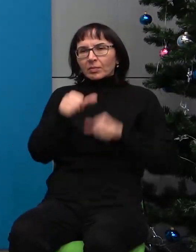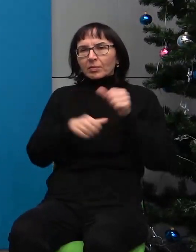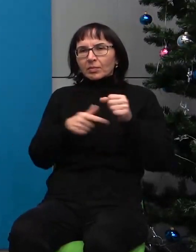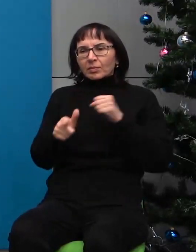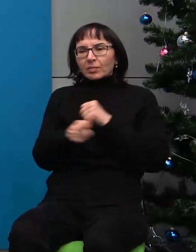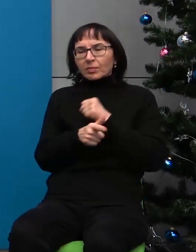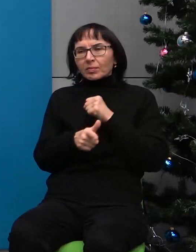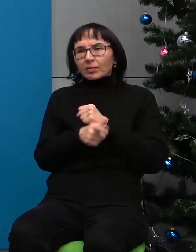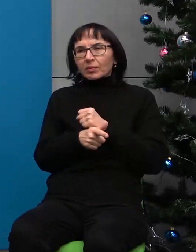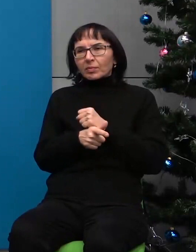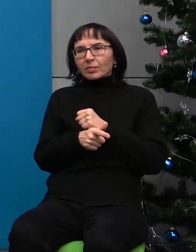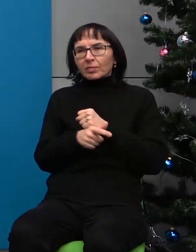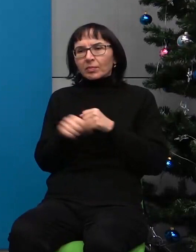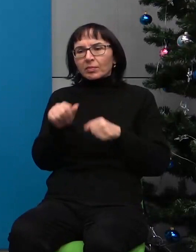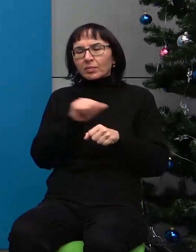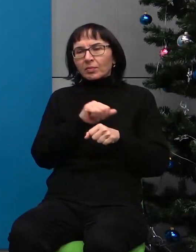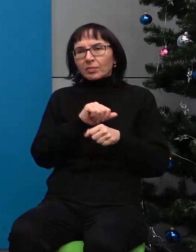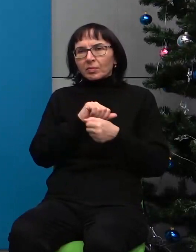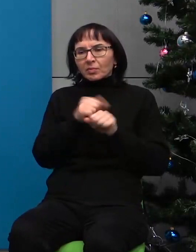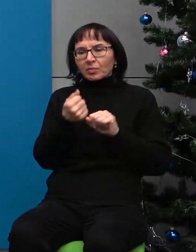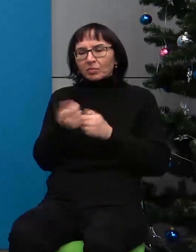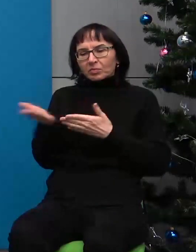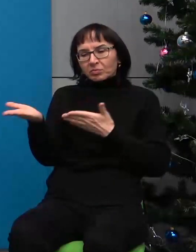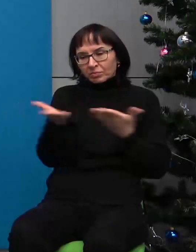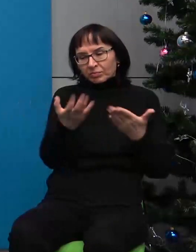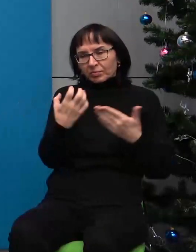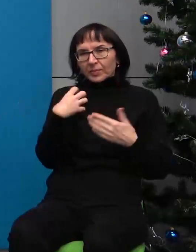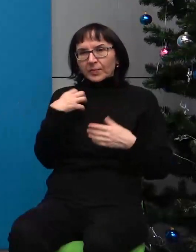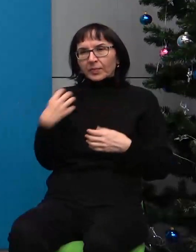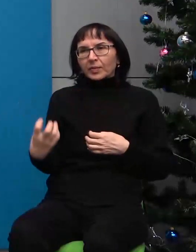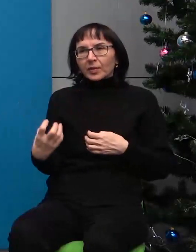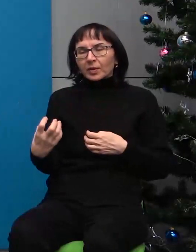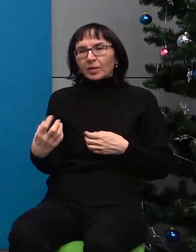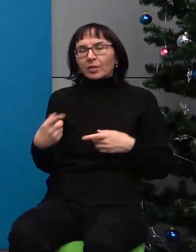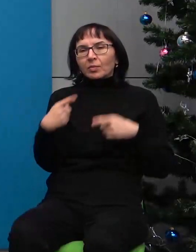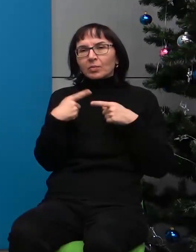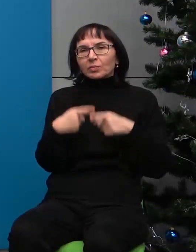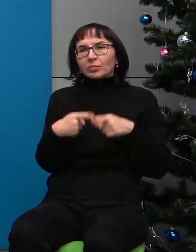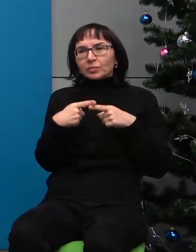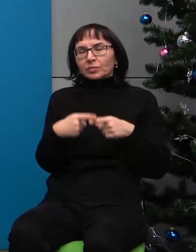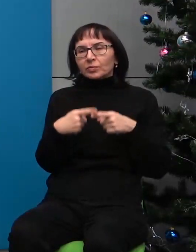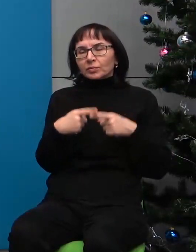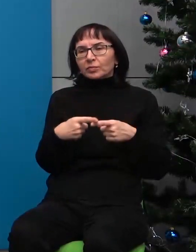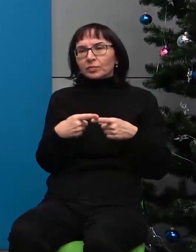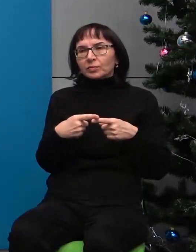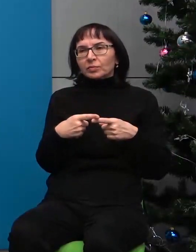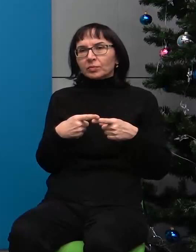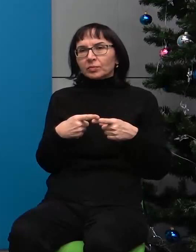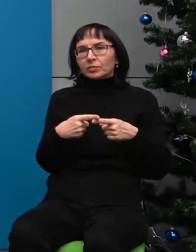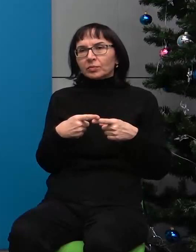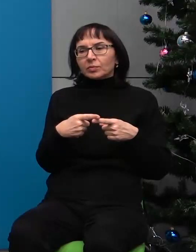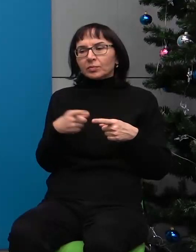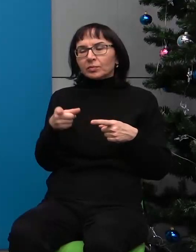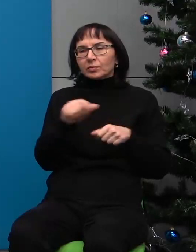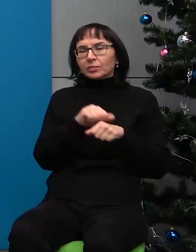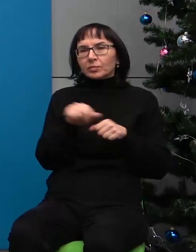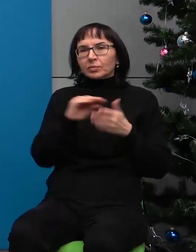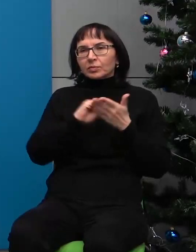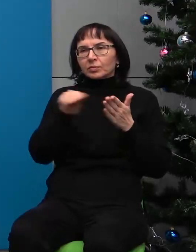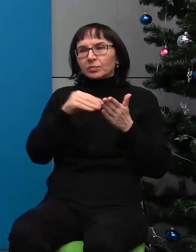Podejmowani są goście zespółki Transmaritina Boliviana. I tam będzie jakiś podpisany list intencyjny